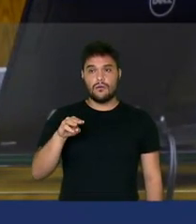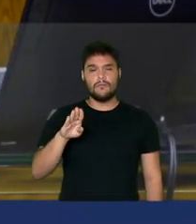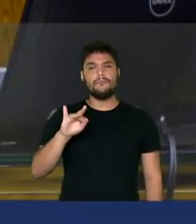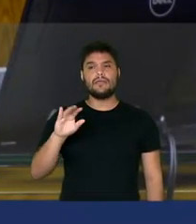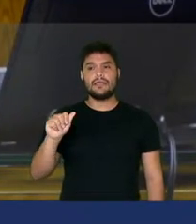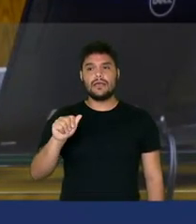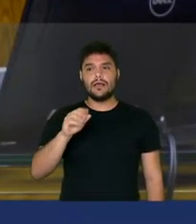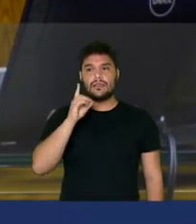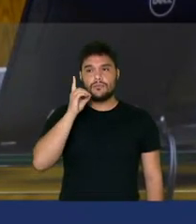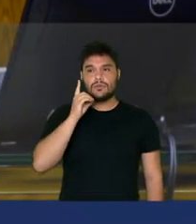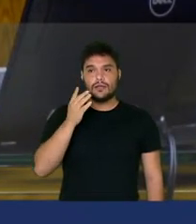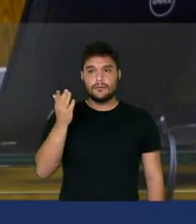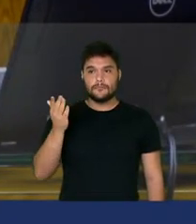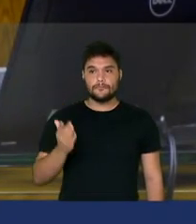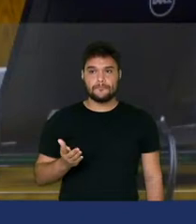TEMPO PARA ISSO. DEPUTADA BIA